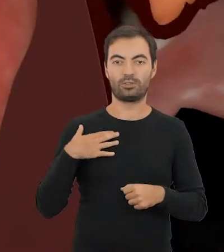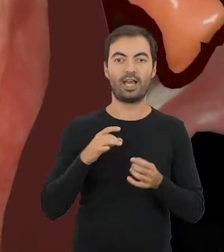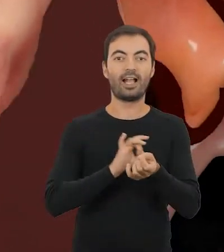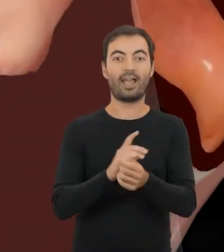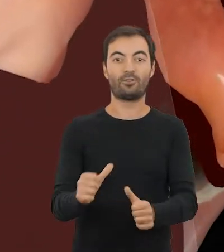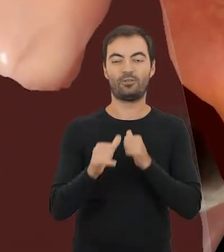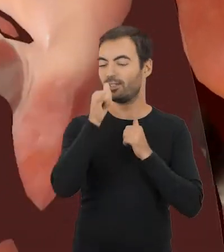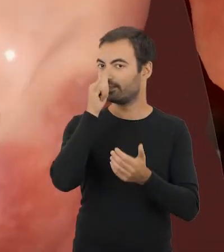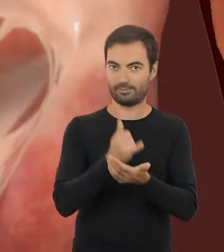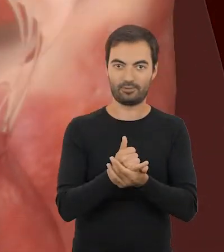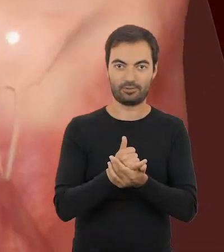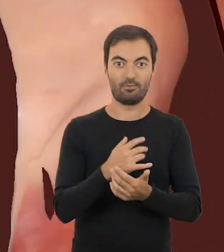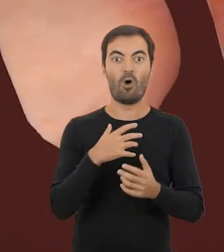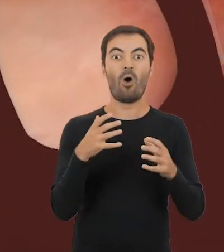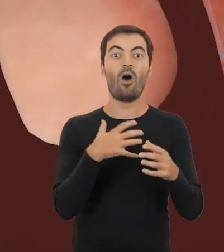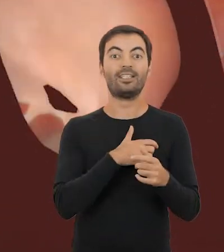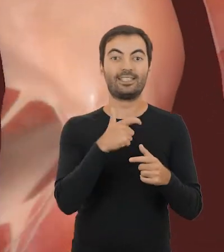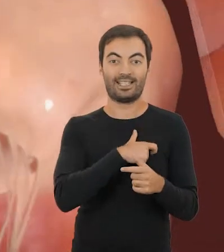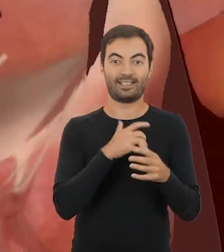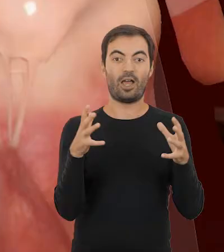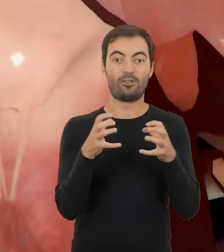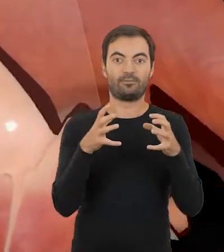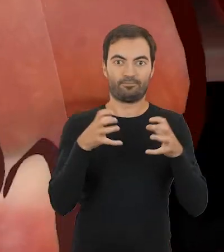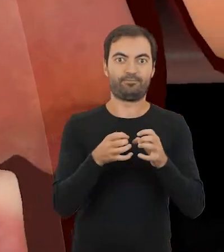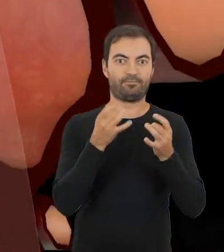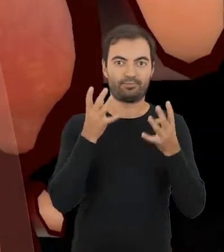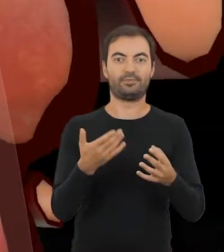dlatego jest wyposażone w zastawki, które działają jak zawory.